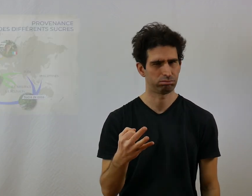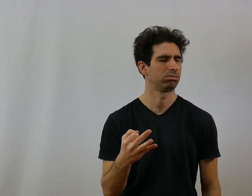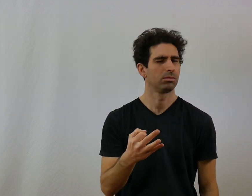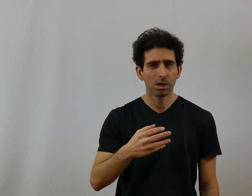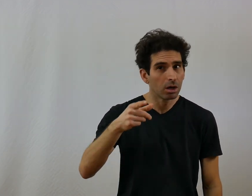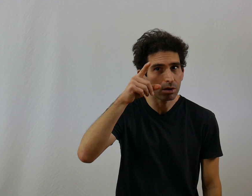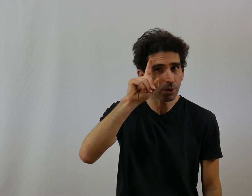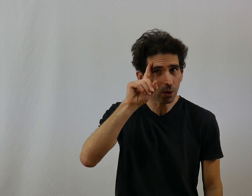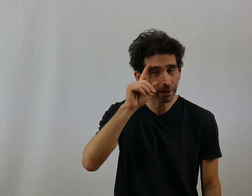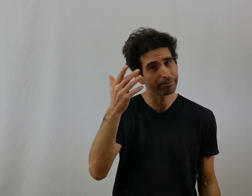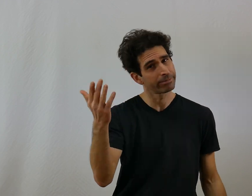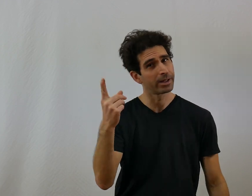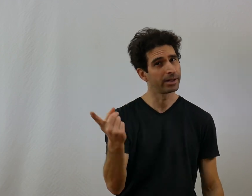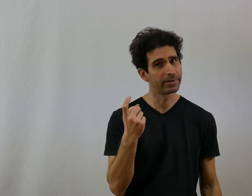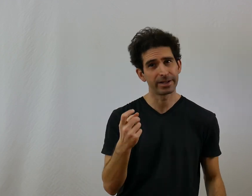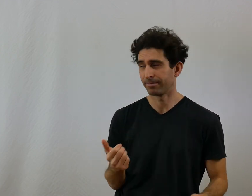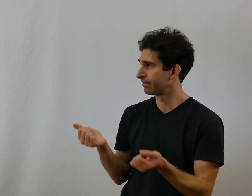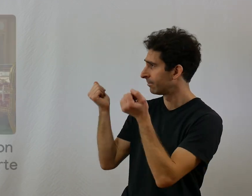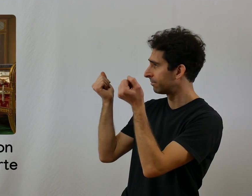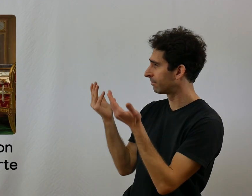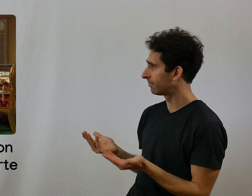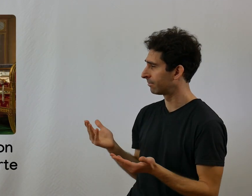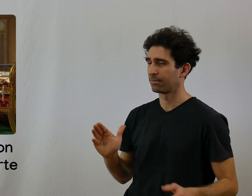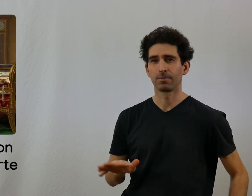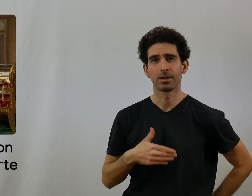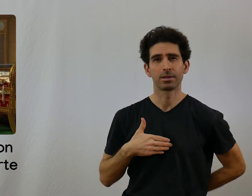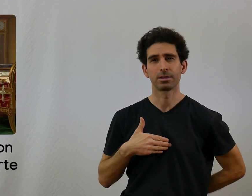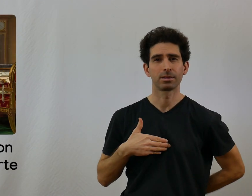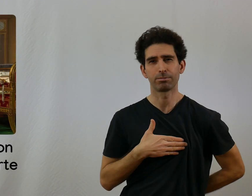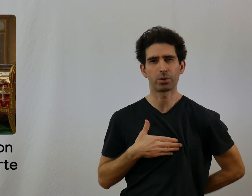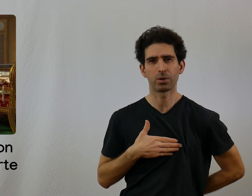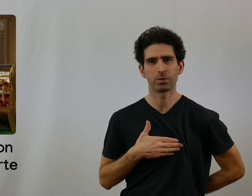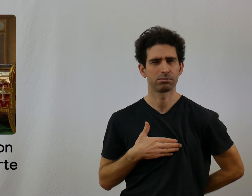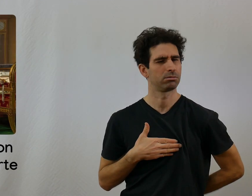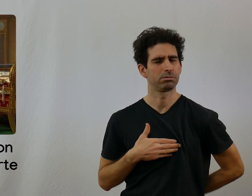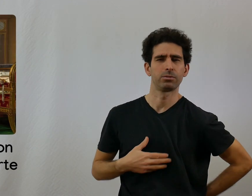Pourquoi ? C'est grâce à Napoléon Bonaparte.